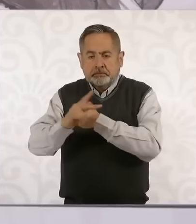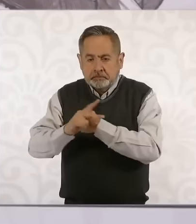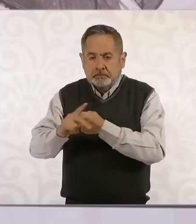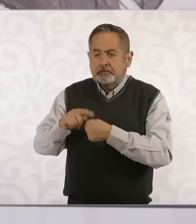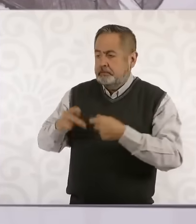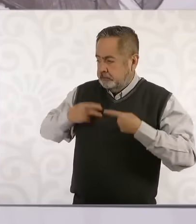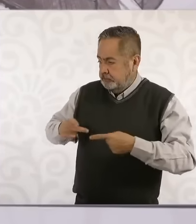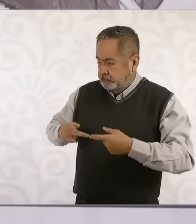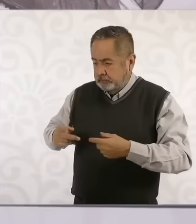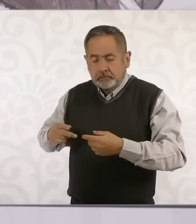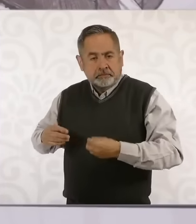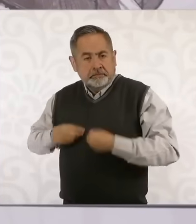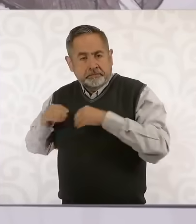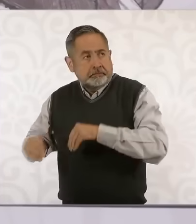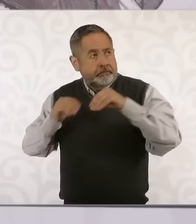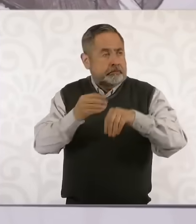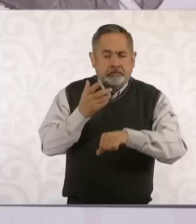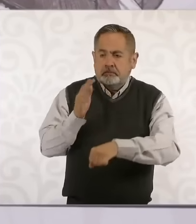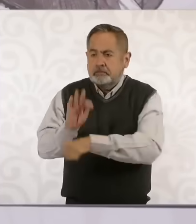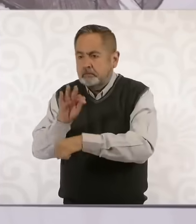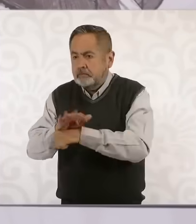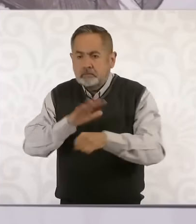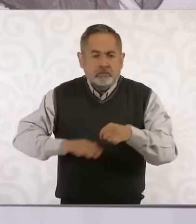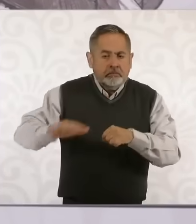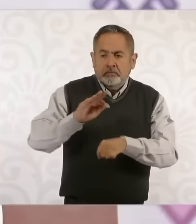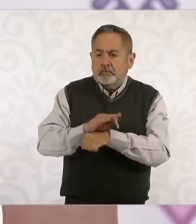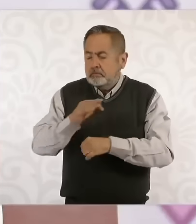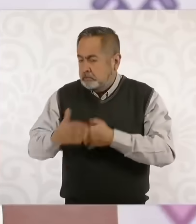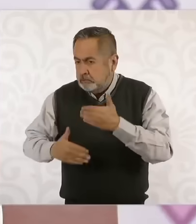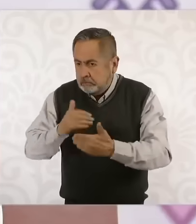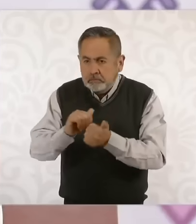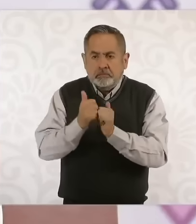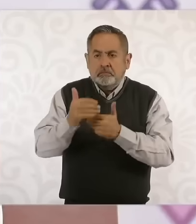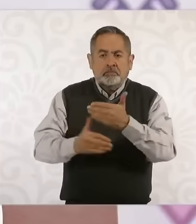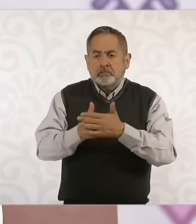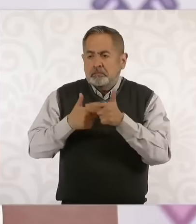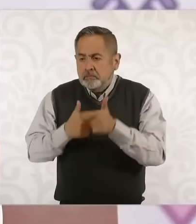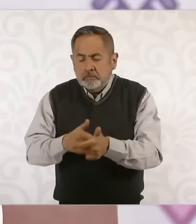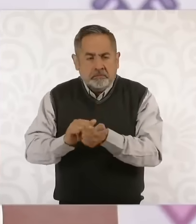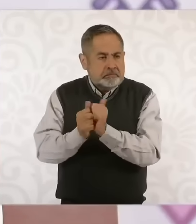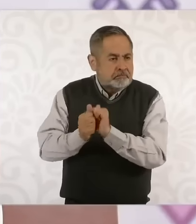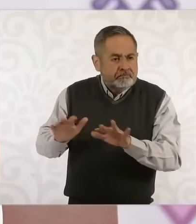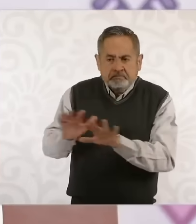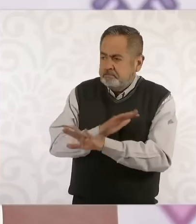nación. No solo proteger, sino avanzar en el desarrollo y seguir con la transformación. Y